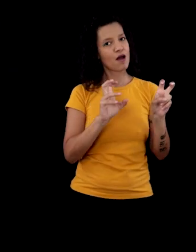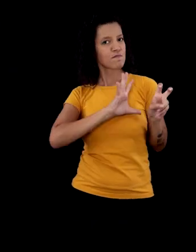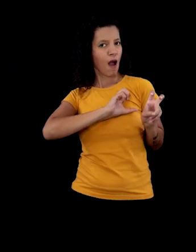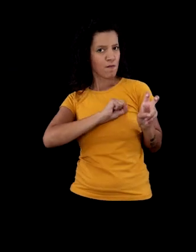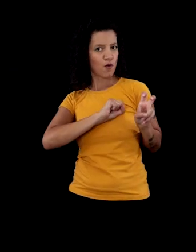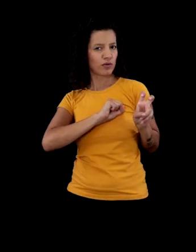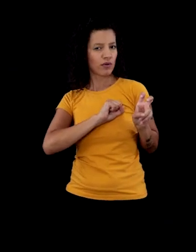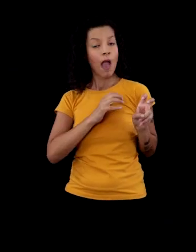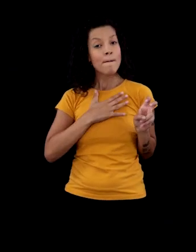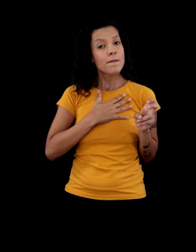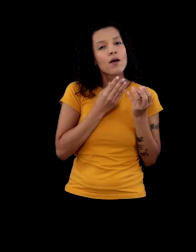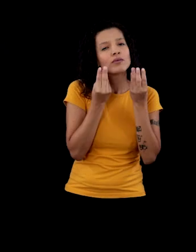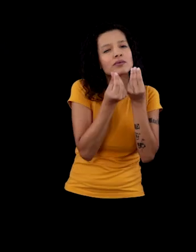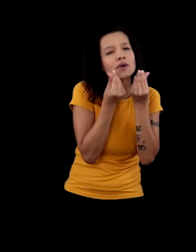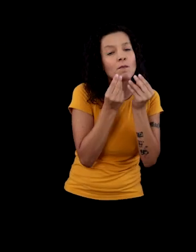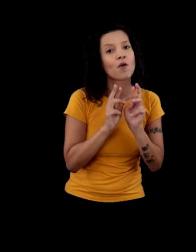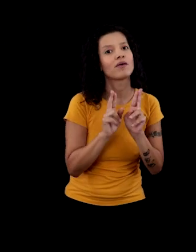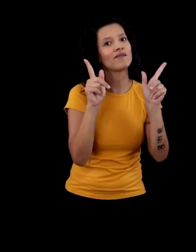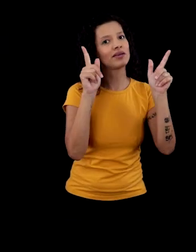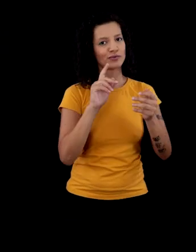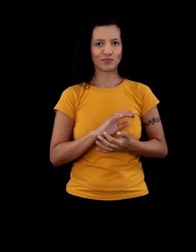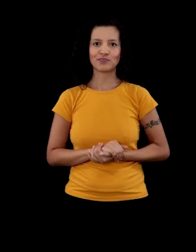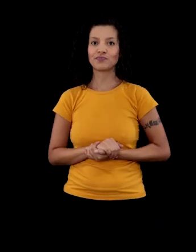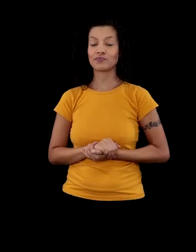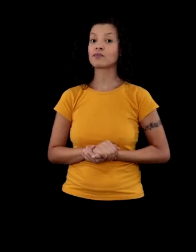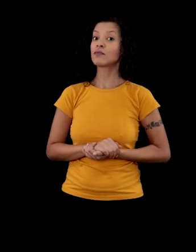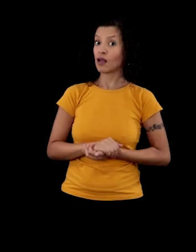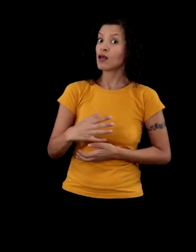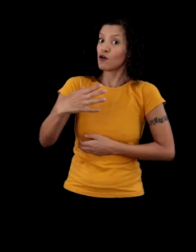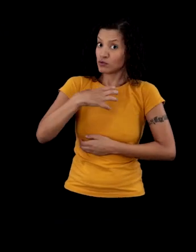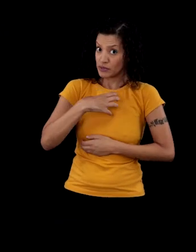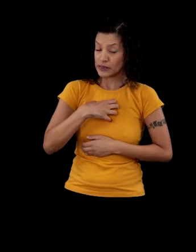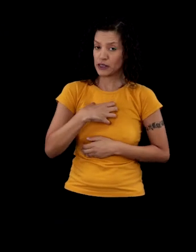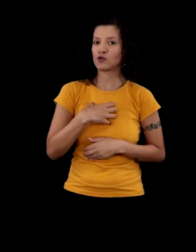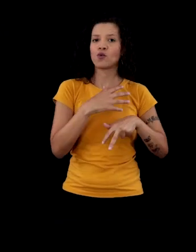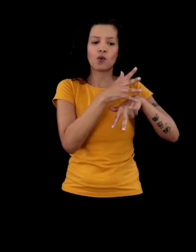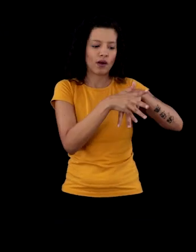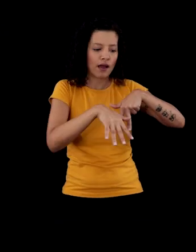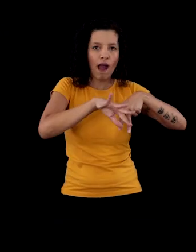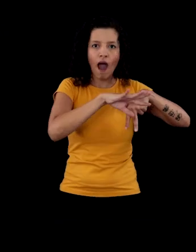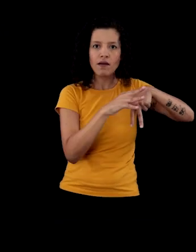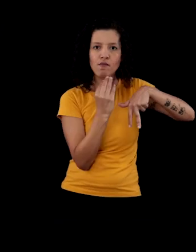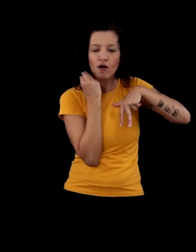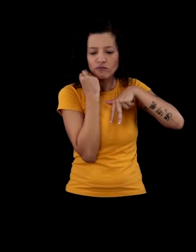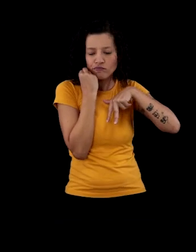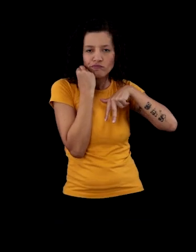E isso é um sabor diferente. Eu sinto o carimbó chamegado